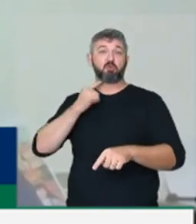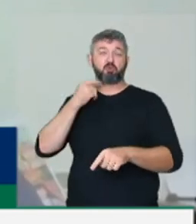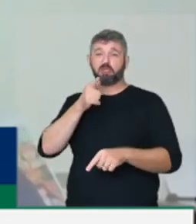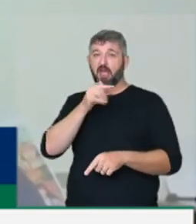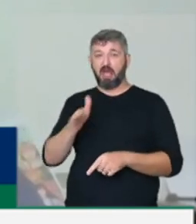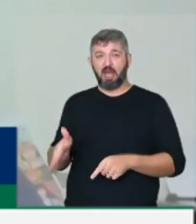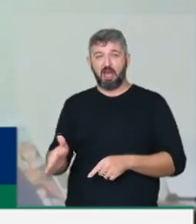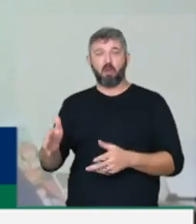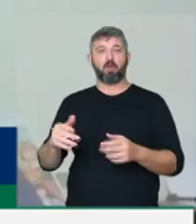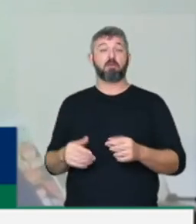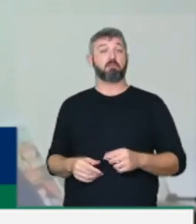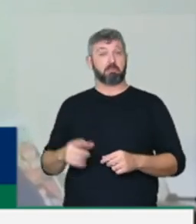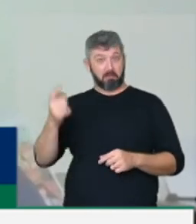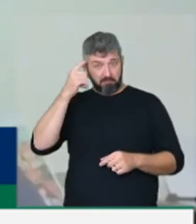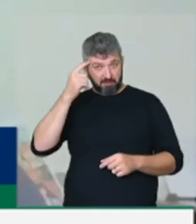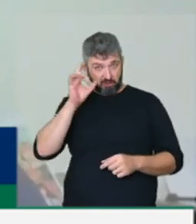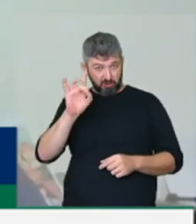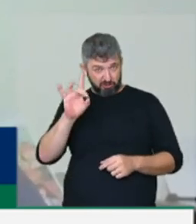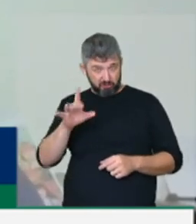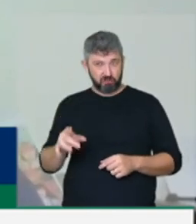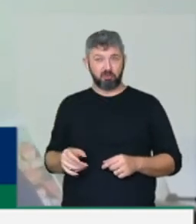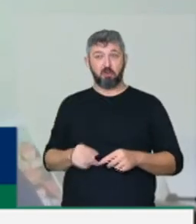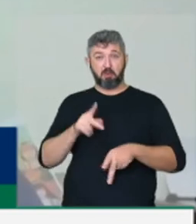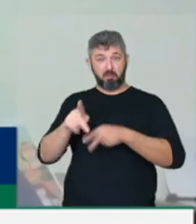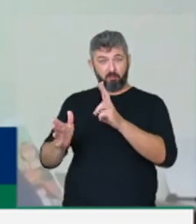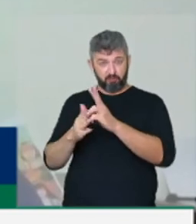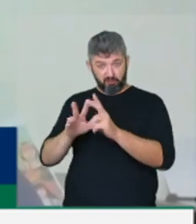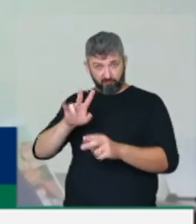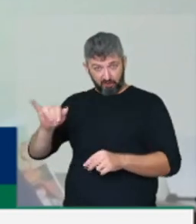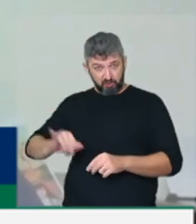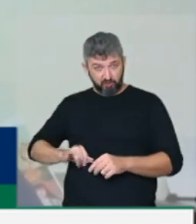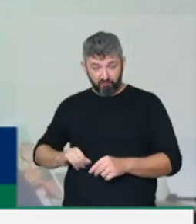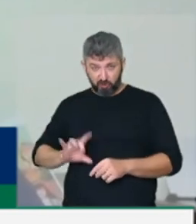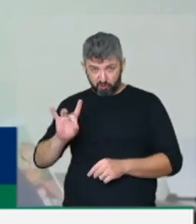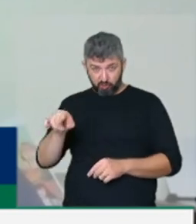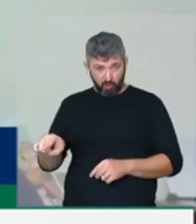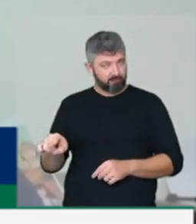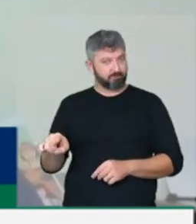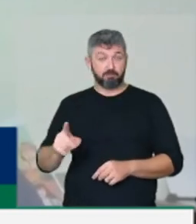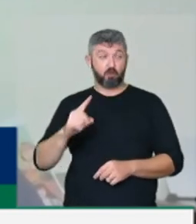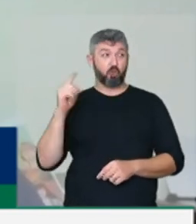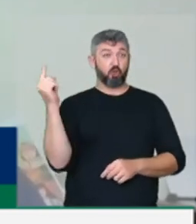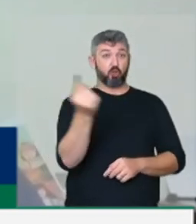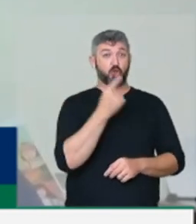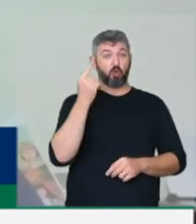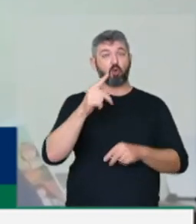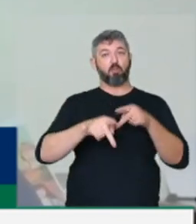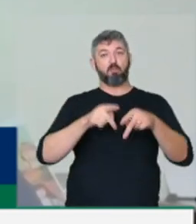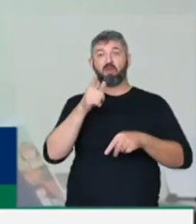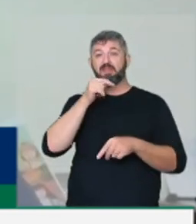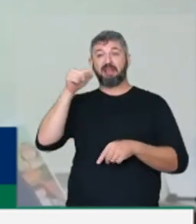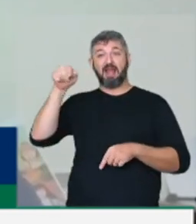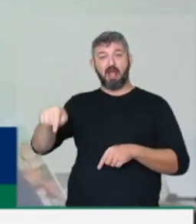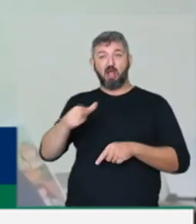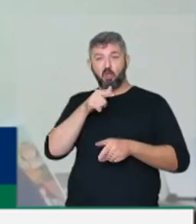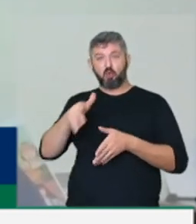PENSANDO QUE É SÓ OS POVOS INDÍGENAS QUE VÃO SOFRER AS CONSEQUÊNCIAS. MAS... TODOS QUE DEPENDEM DA ÁGUA DESSES RIOS. SÃO GRILEIROS,